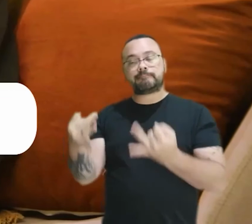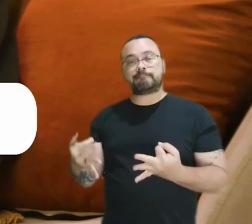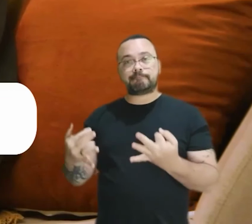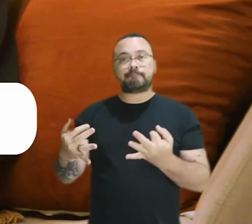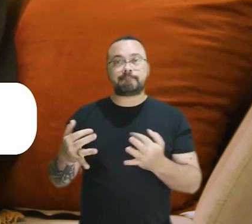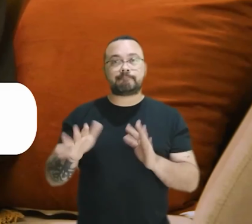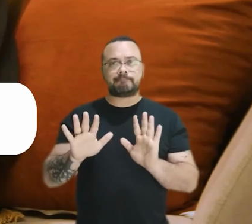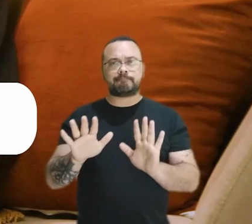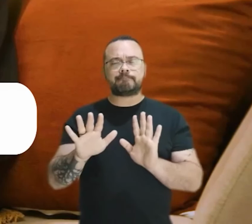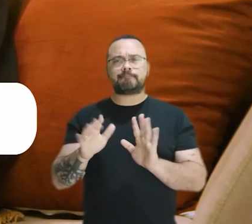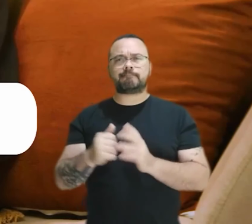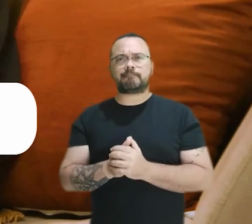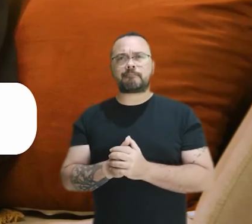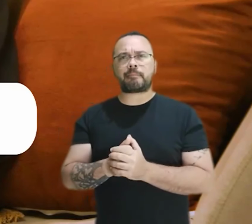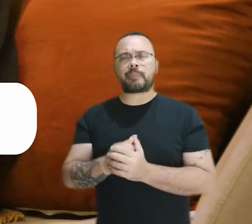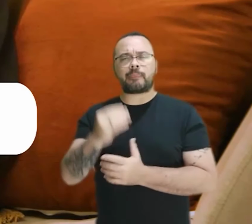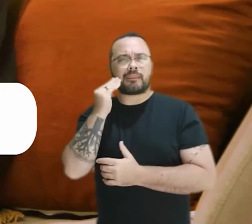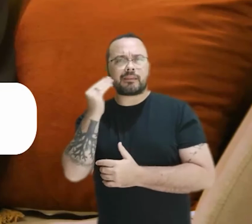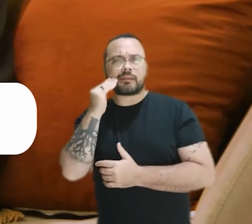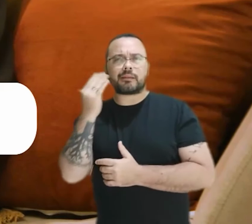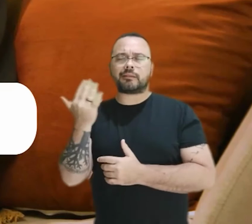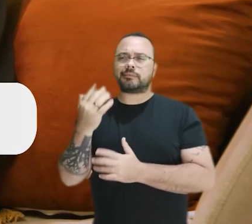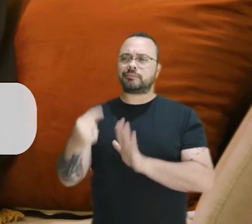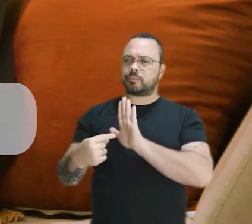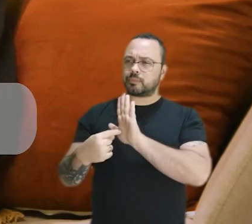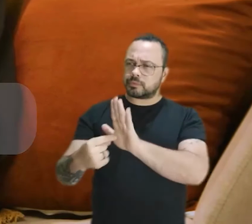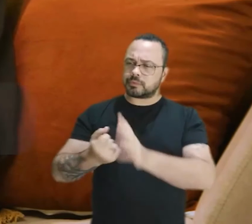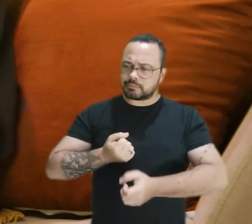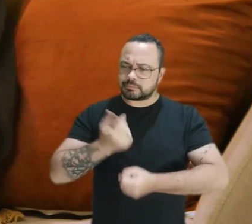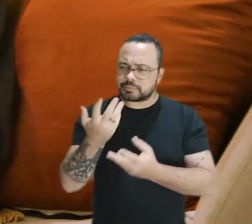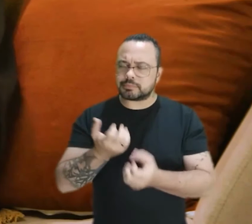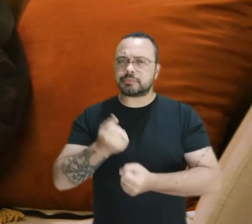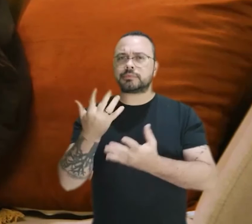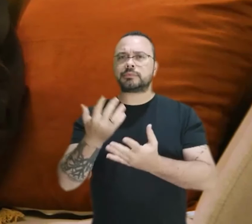Mas acho que tentar captar momentos de indefinição